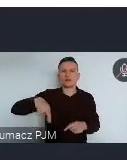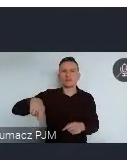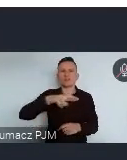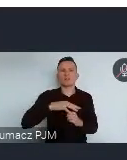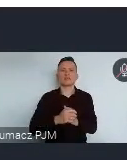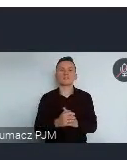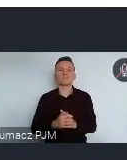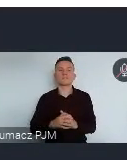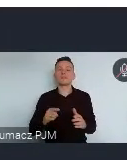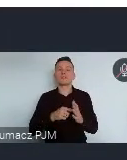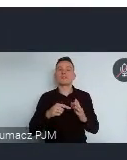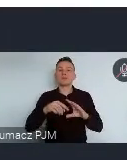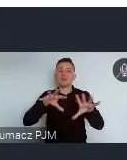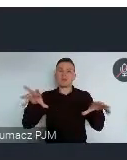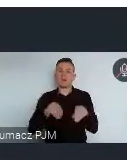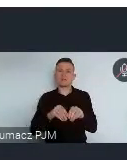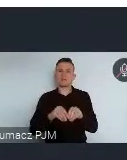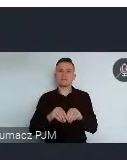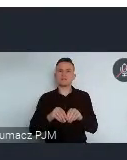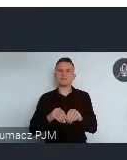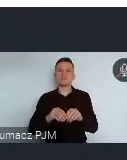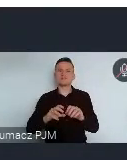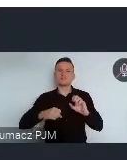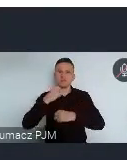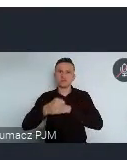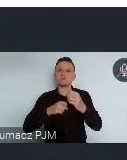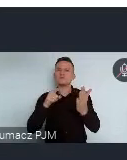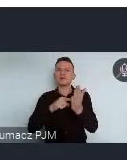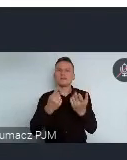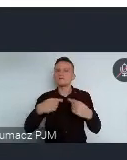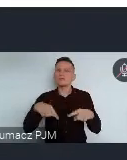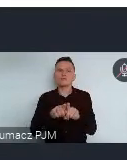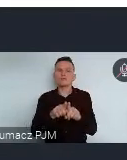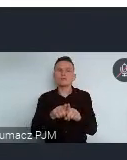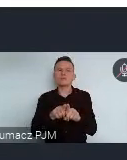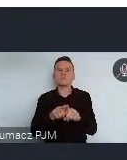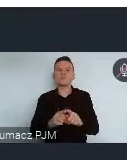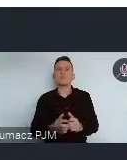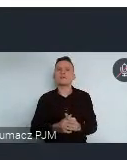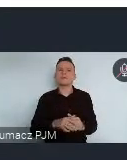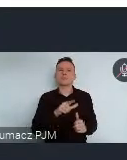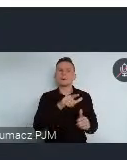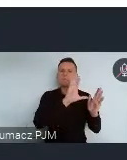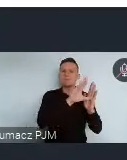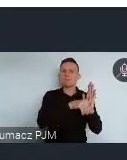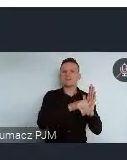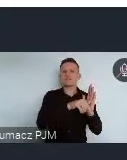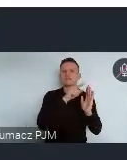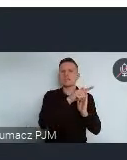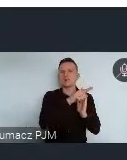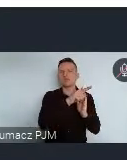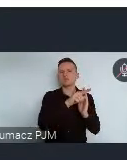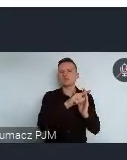realizując cele wynikające z Miejskiej Inicjatywy Działania, która była dokumentem wypracowanym